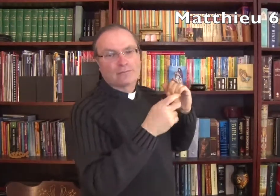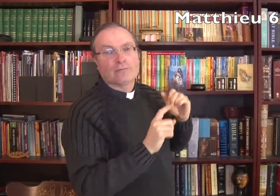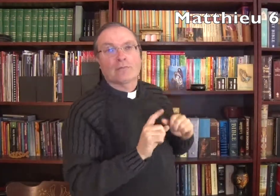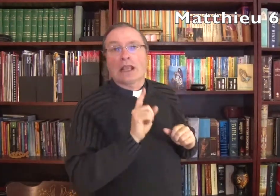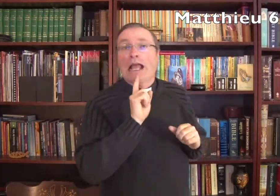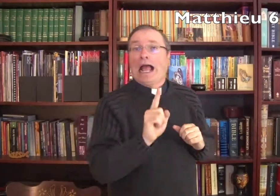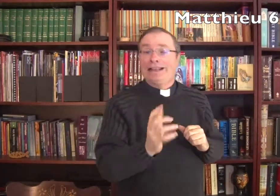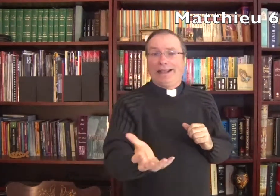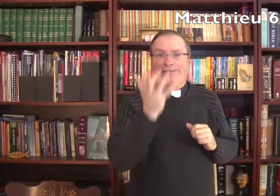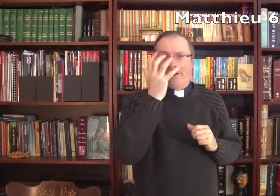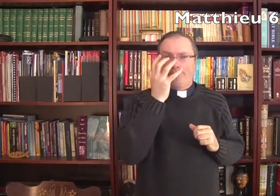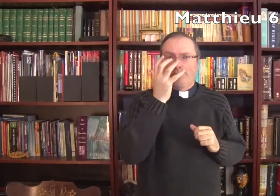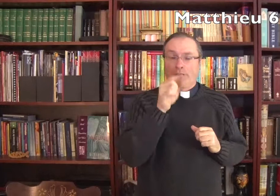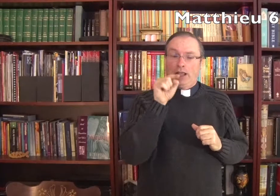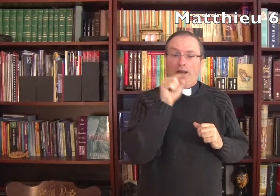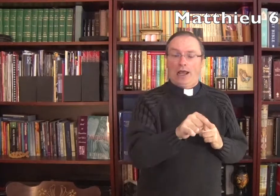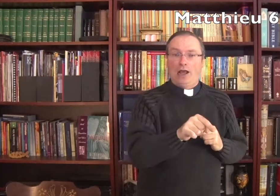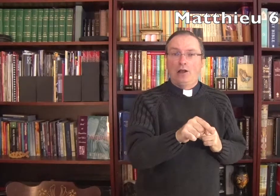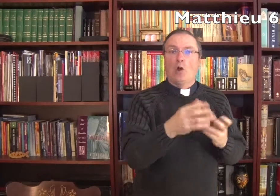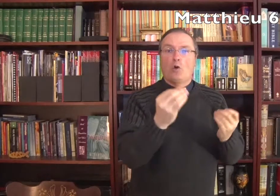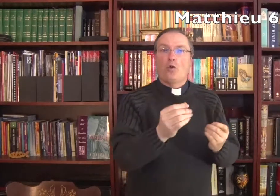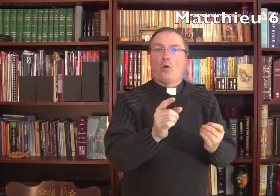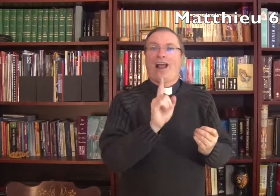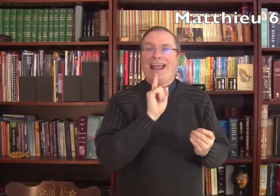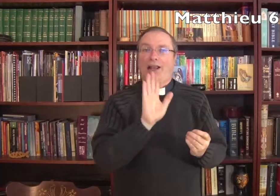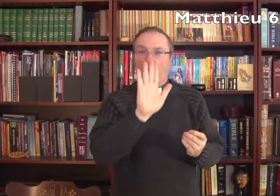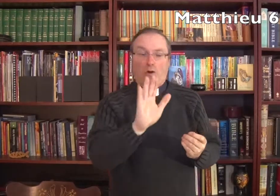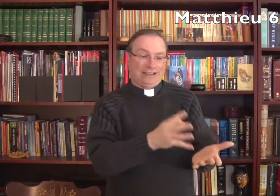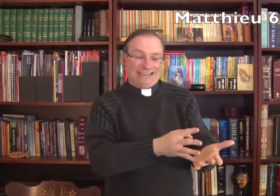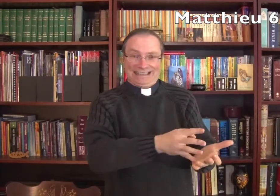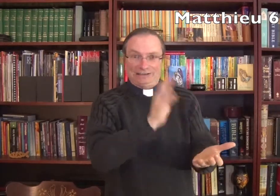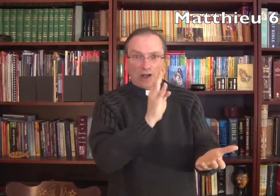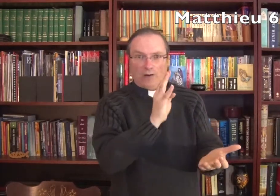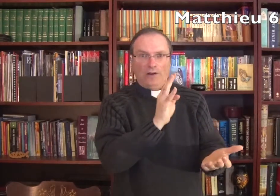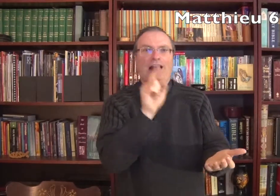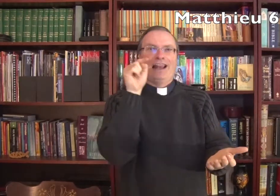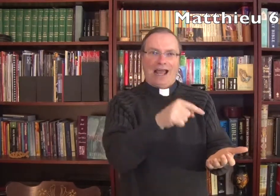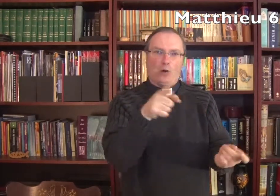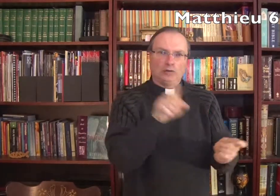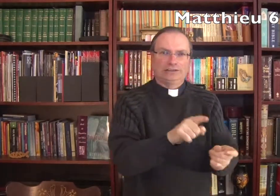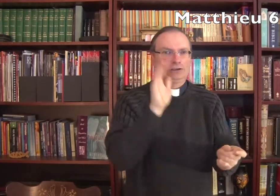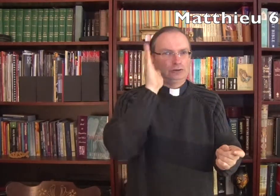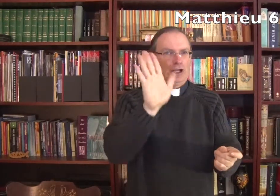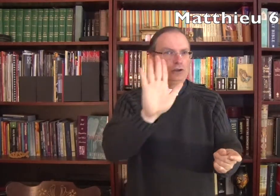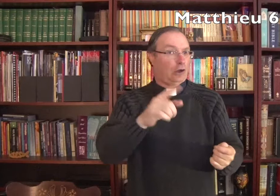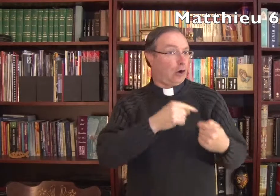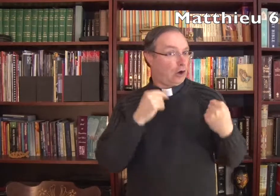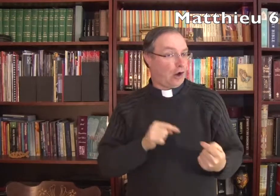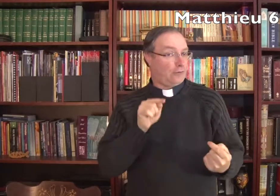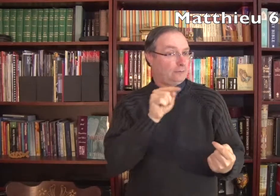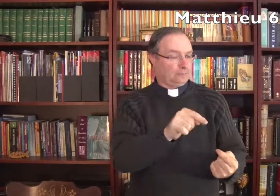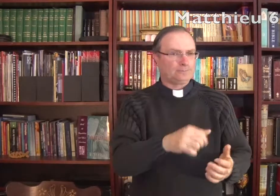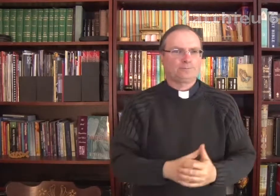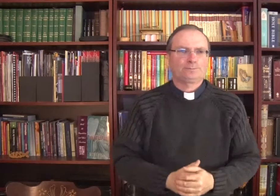En effet, là où est ton trésor, là aussi sera ton cœur.